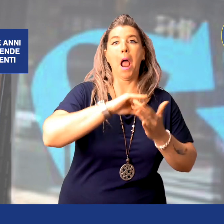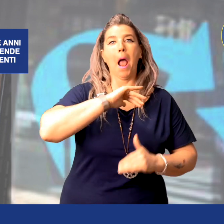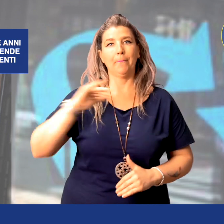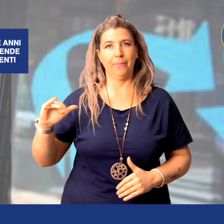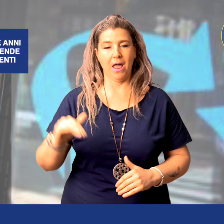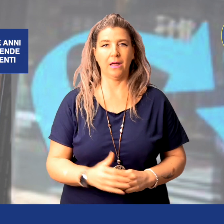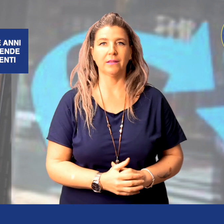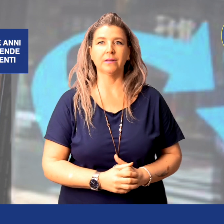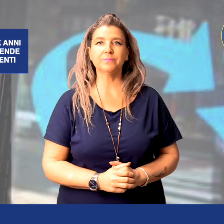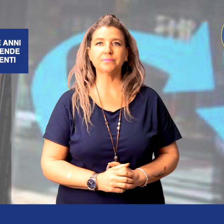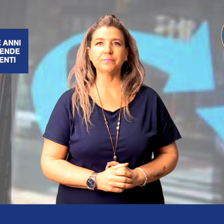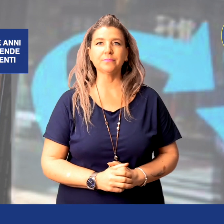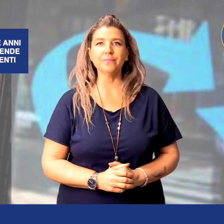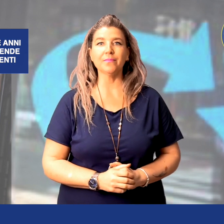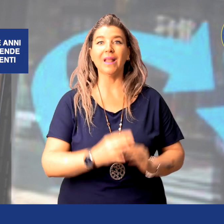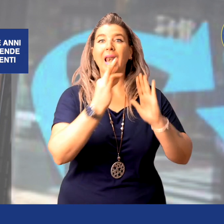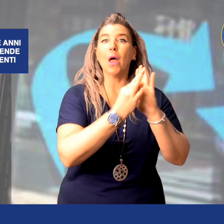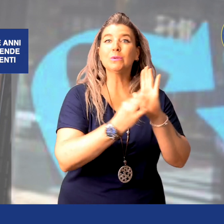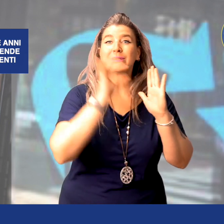5 anni di scivolo sono a parte.